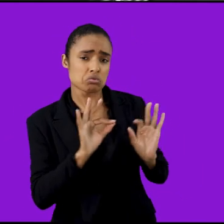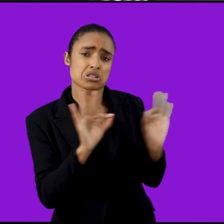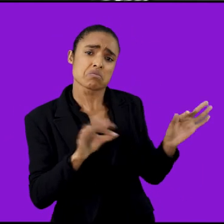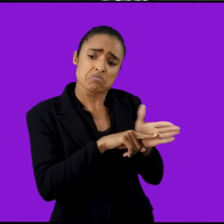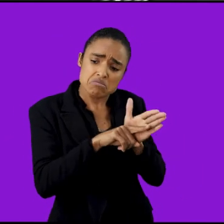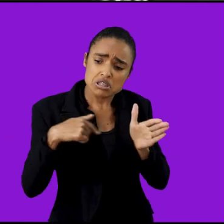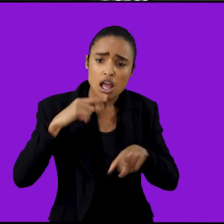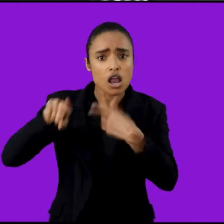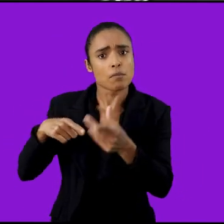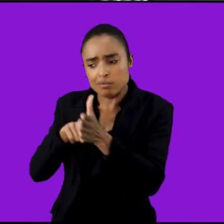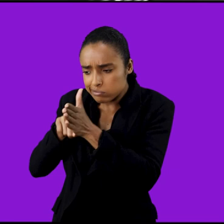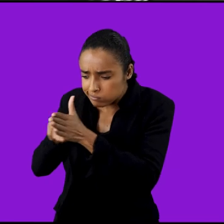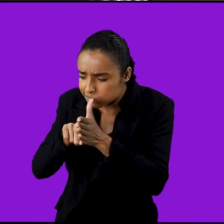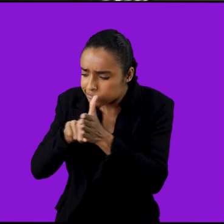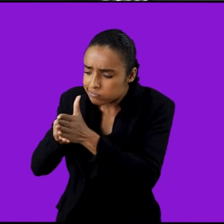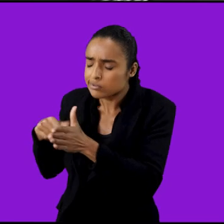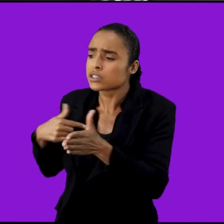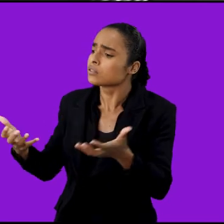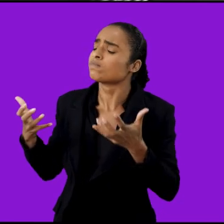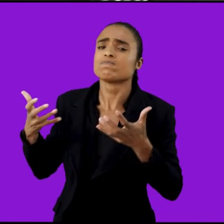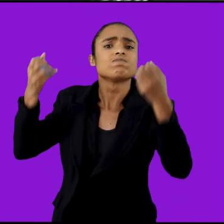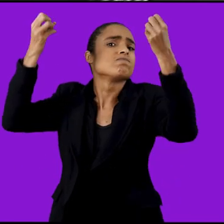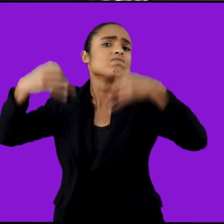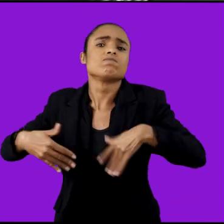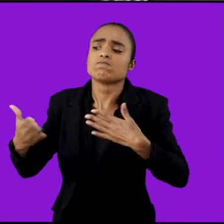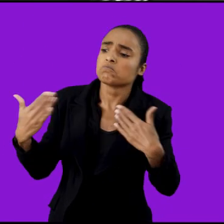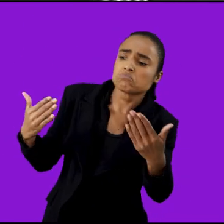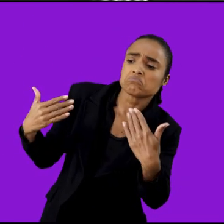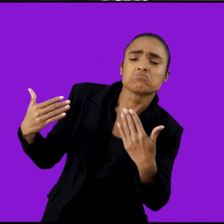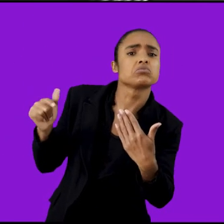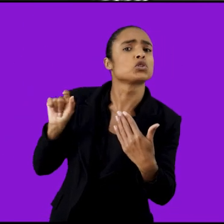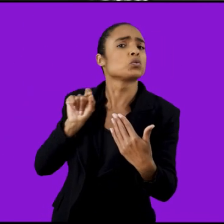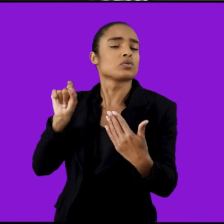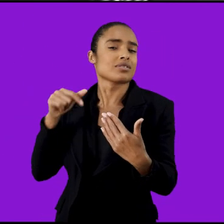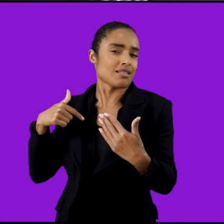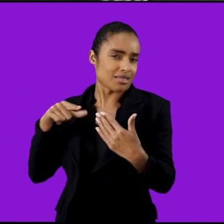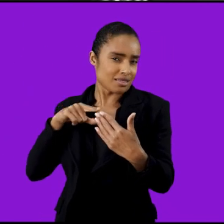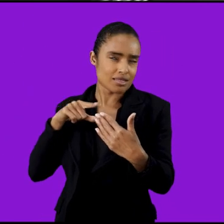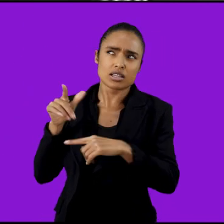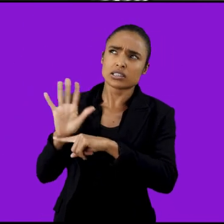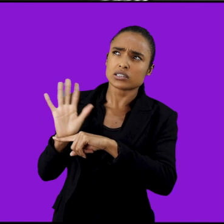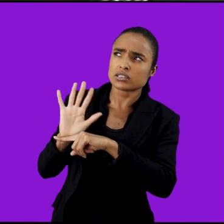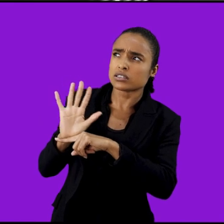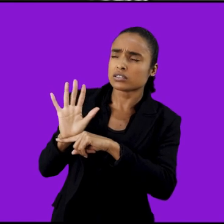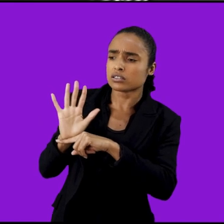você sobre isso. E em um vídeo. Se eu não mengano é com o irmão lá do Guia Negro…